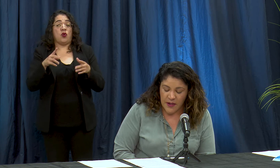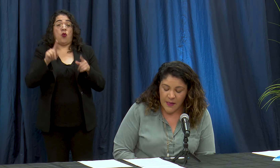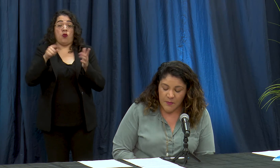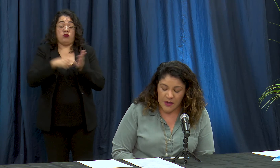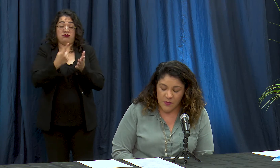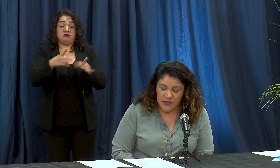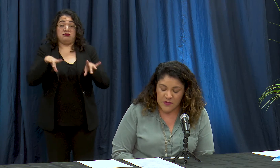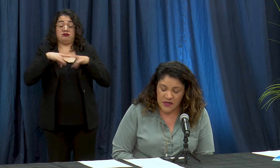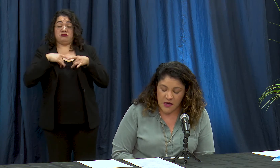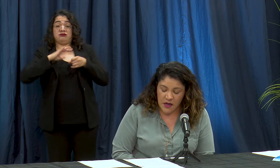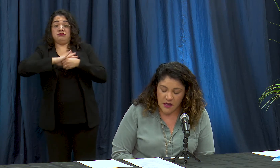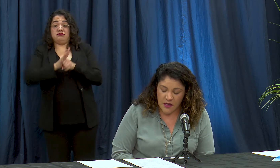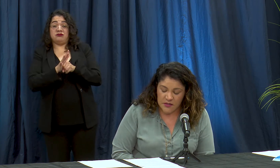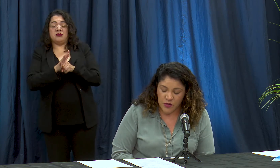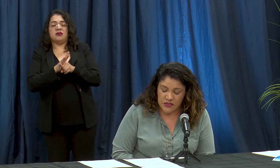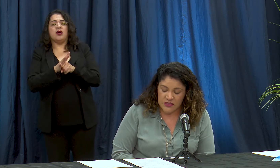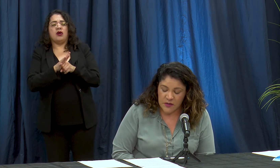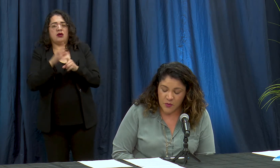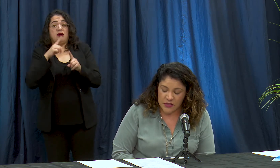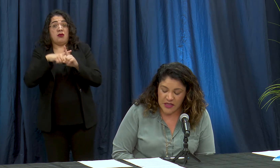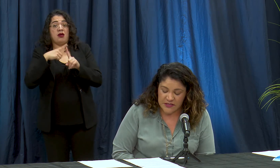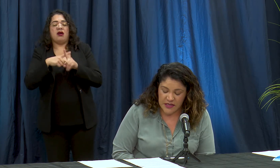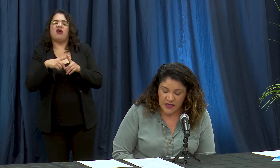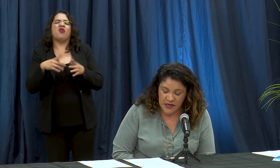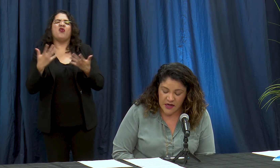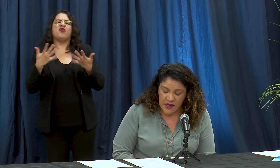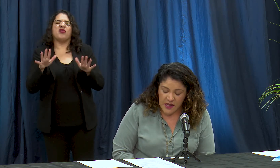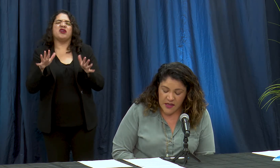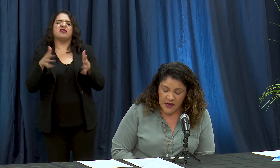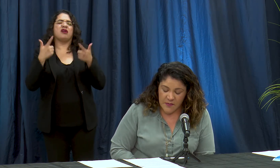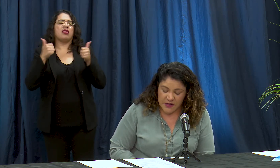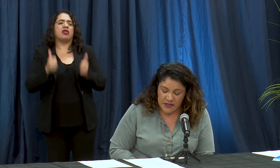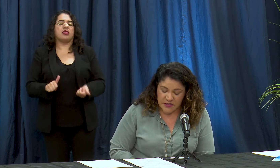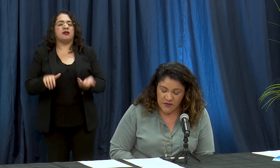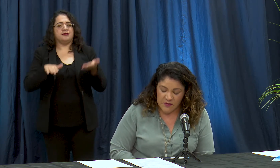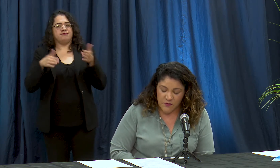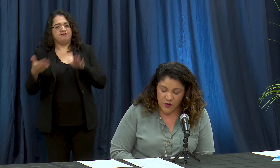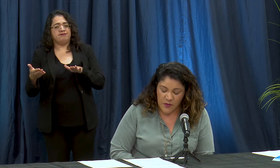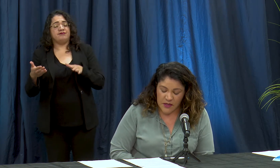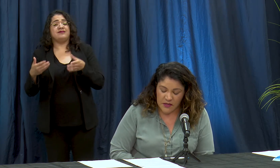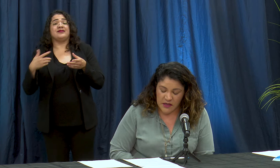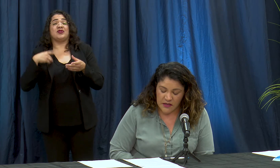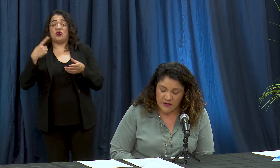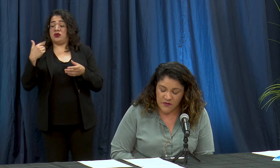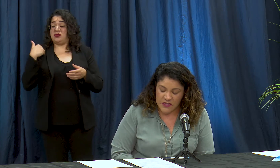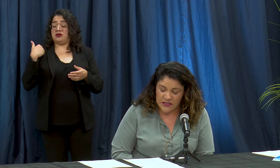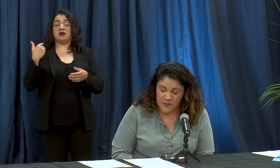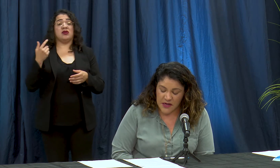pero más bien la suertes report ah desire lmarti informa del fin de semana